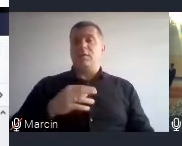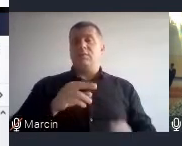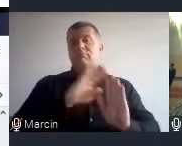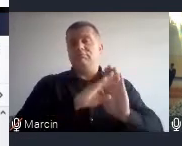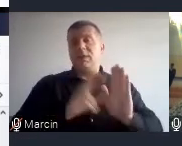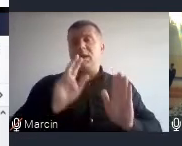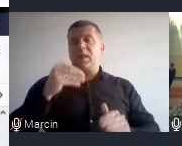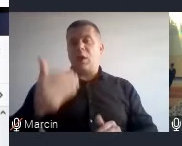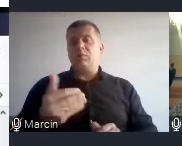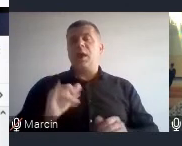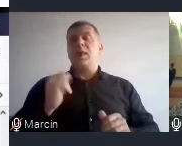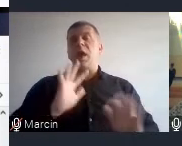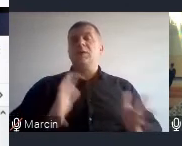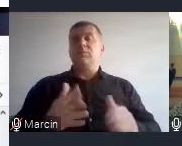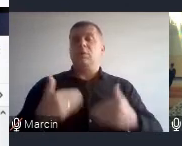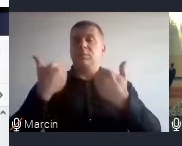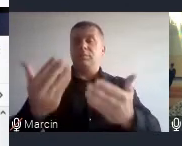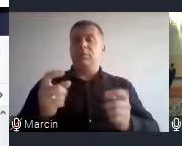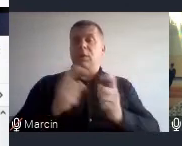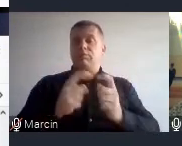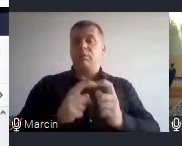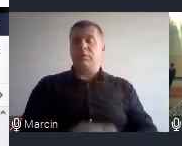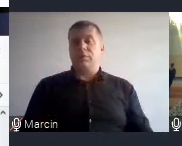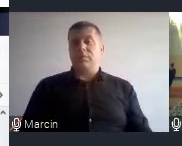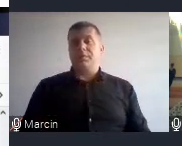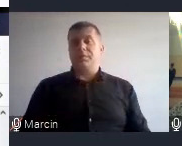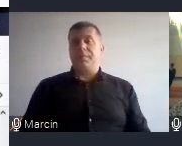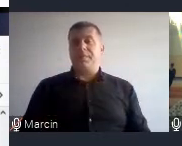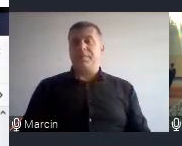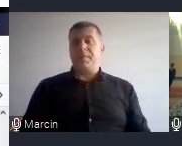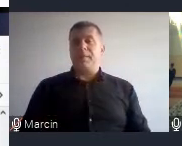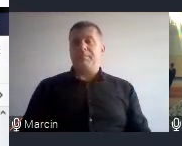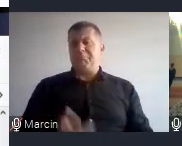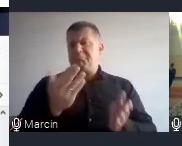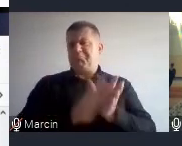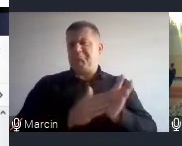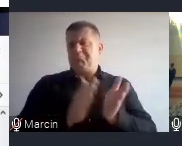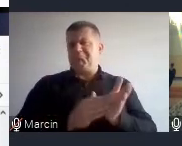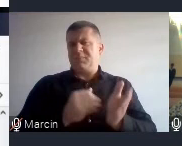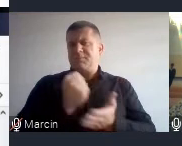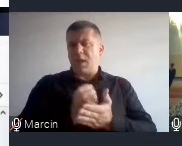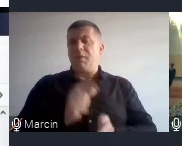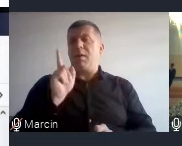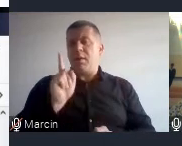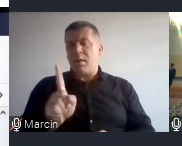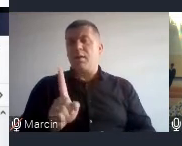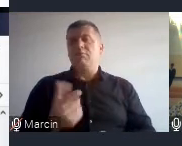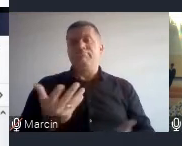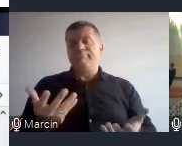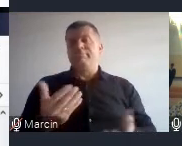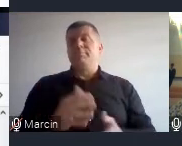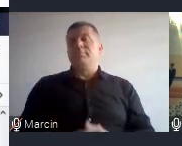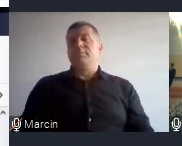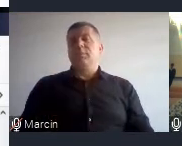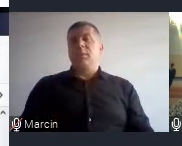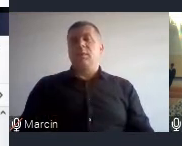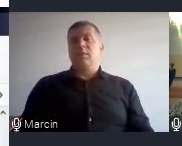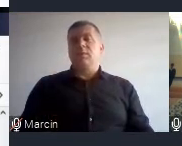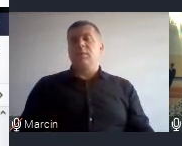sposobu przyznawania punktów za kryteria, czyli takie błachostki, błędy,